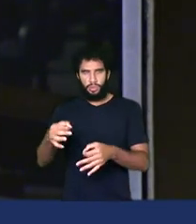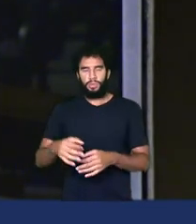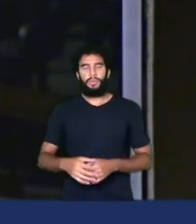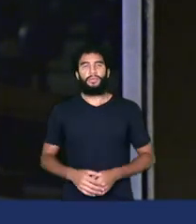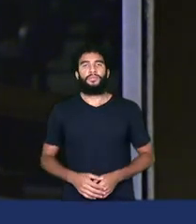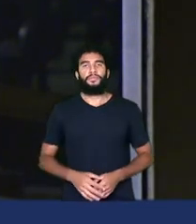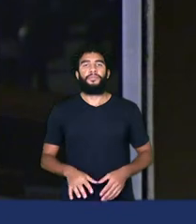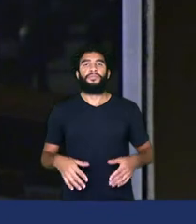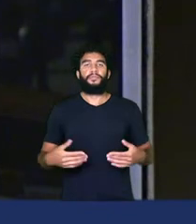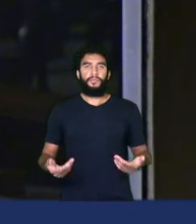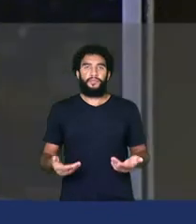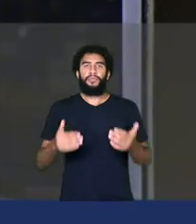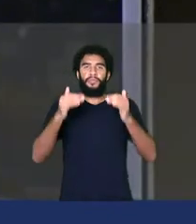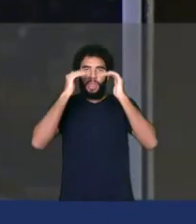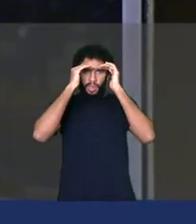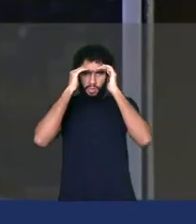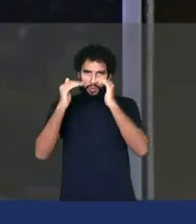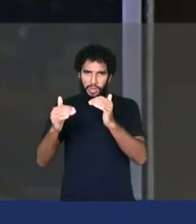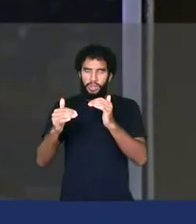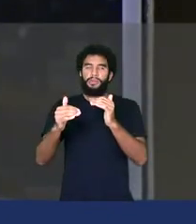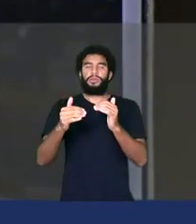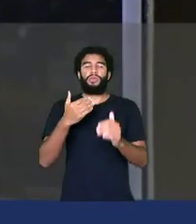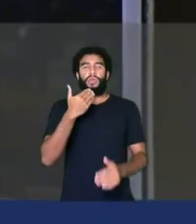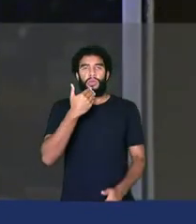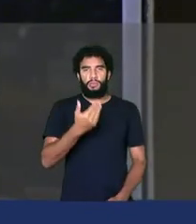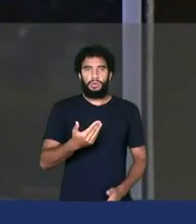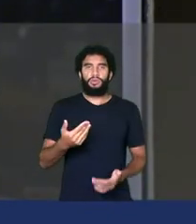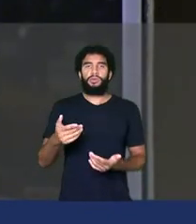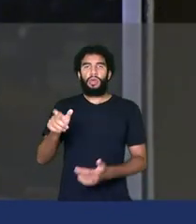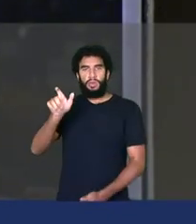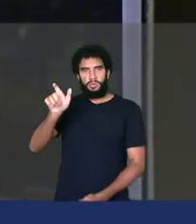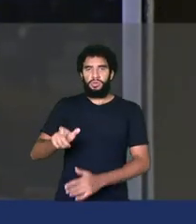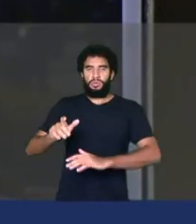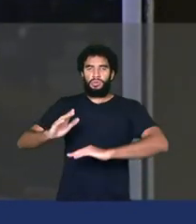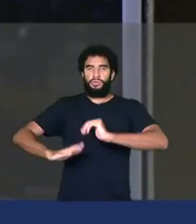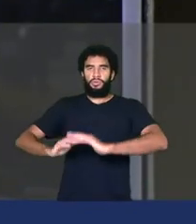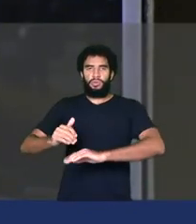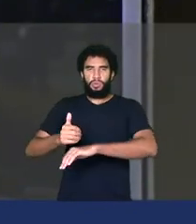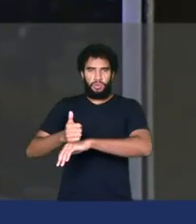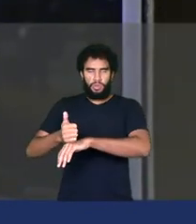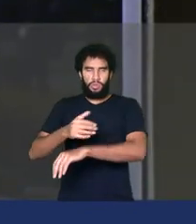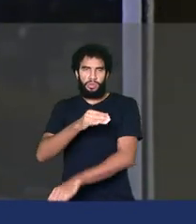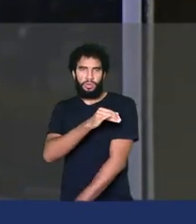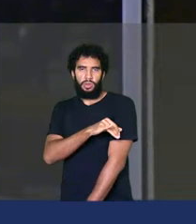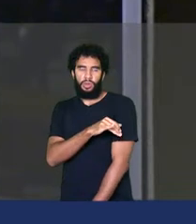A, ASSIM ENTÃO, CUMPRINDO ESSAS EXIGÊNCIAS FINAIS E OS GUARDAS MUNI MUNICIPAIS DA CIDADE DO RIO DE JANEIRO PODERÃO IR É CAIXA ECONÔMICA FEDERAL E NÃO MAIS